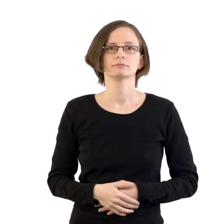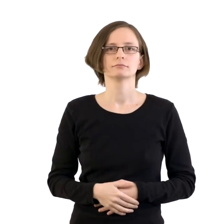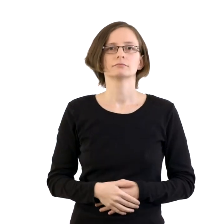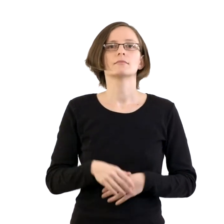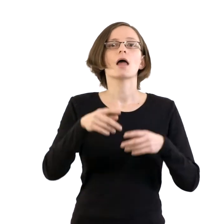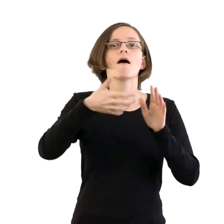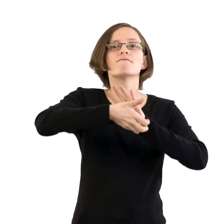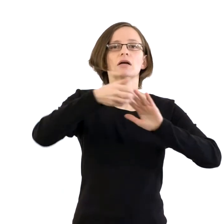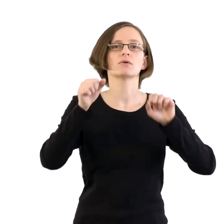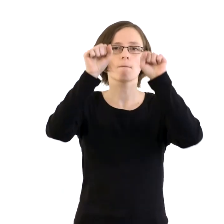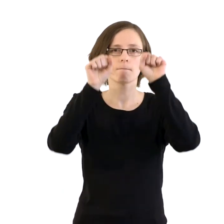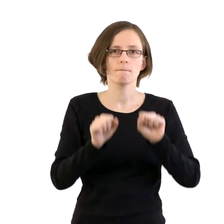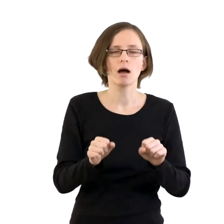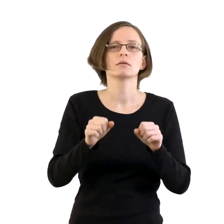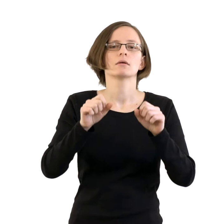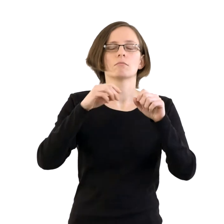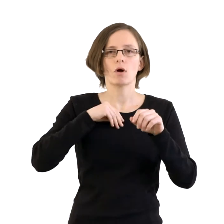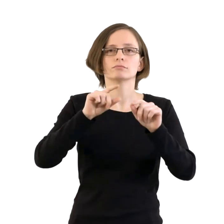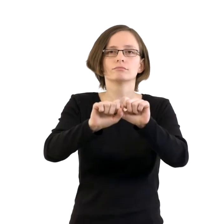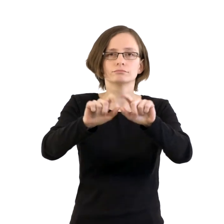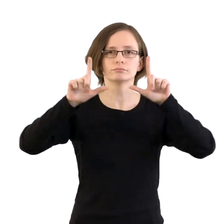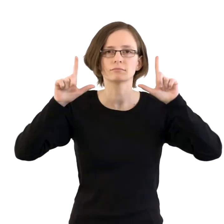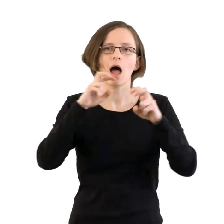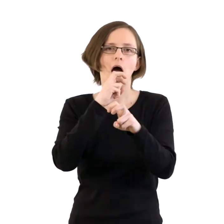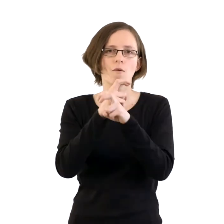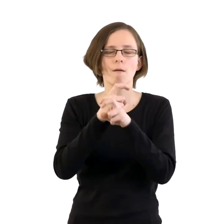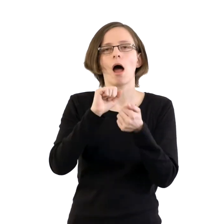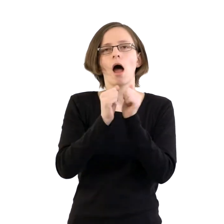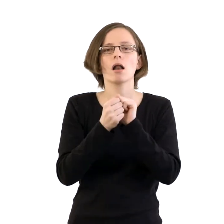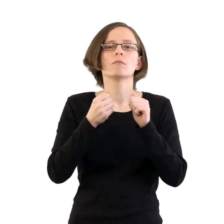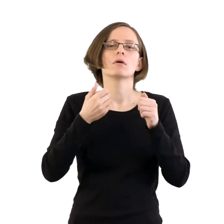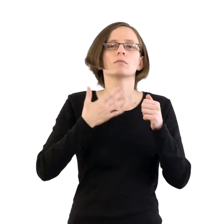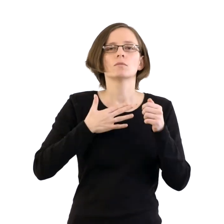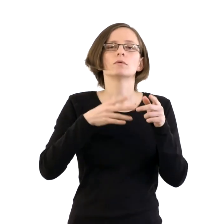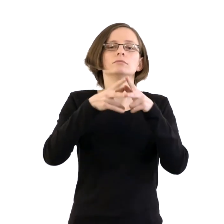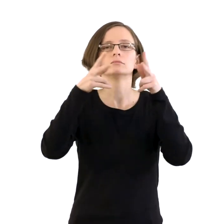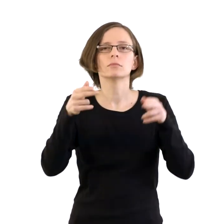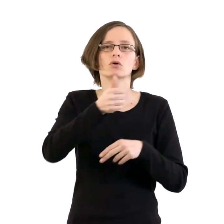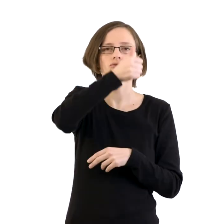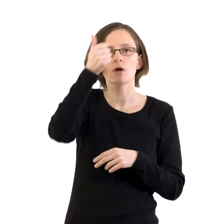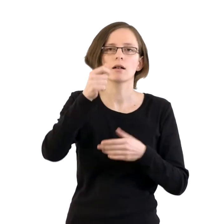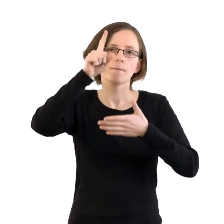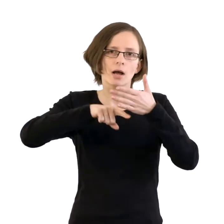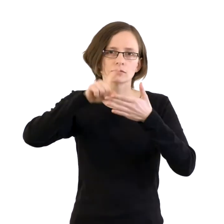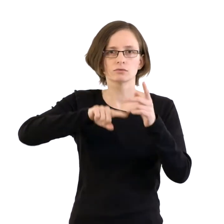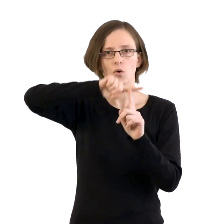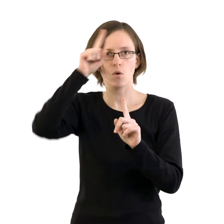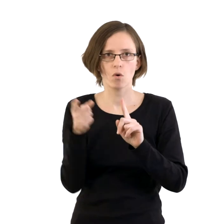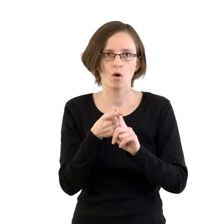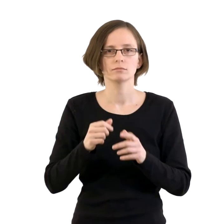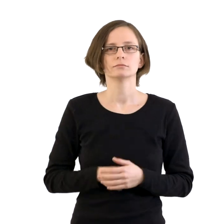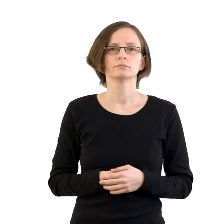Wyciąg bankowy generowany jest automatycznie lub w ustalonym przedziale czasowym (dziennie, miesięcznie).